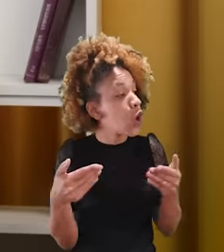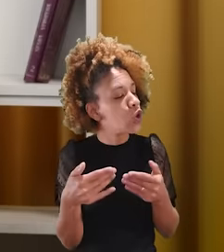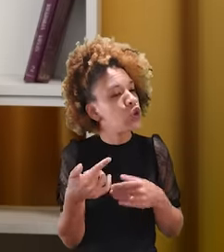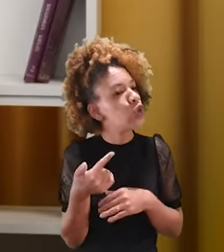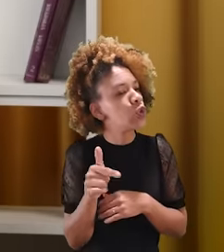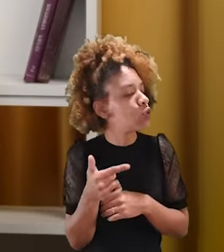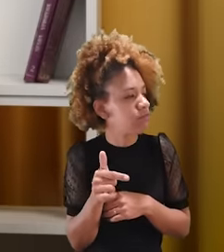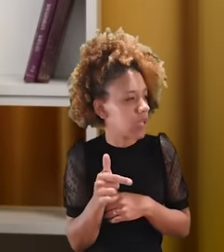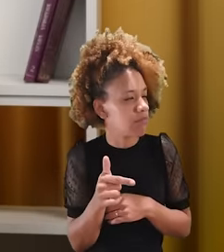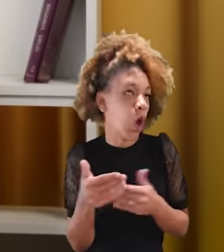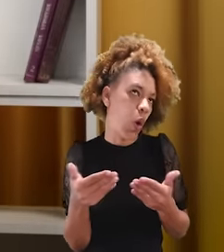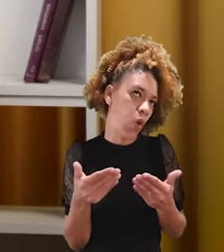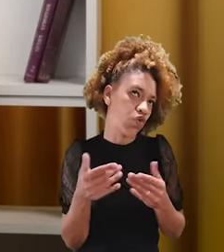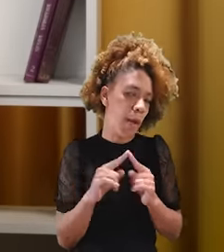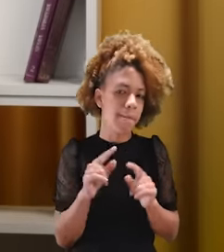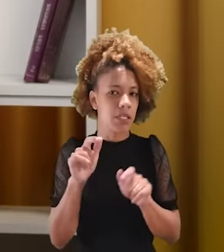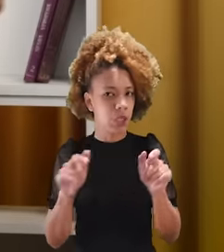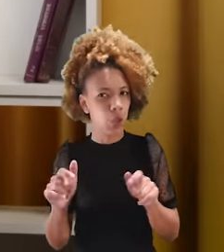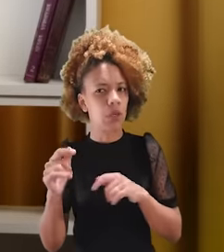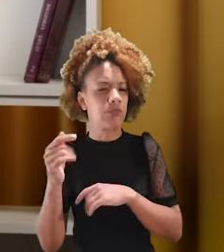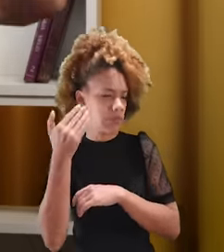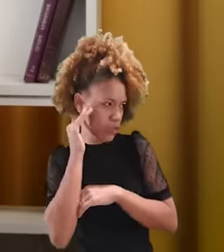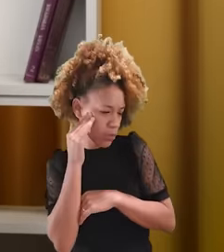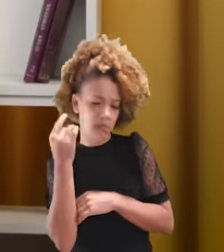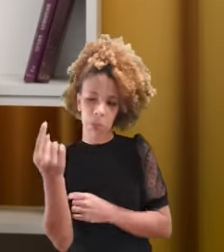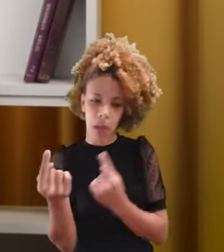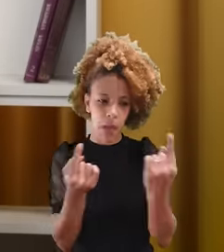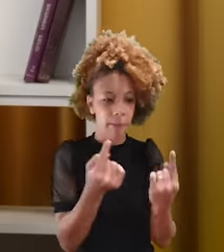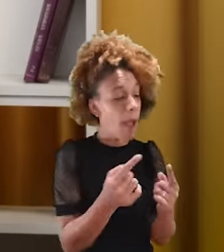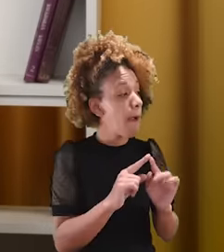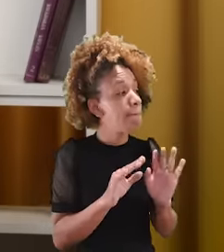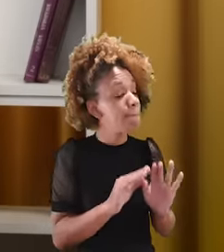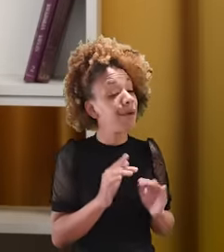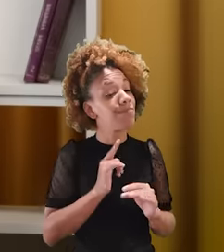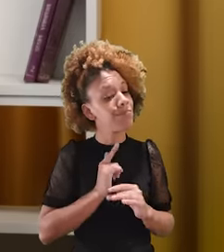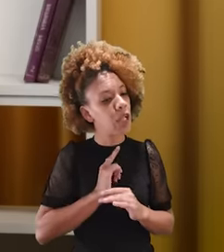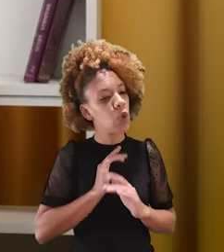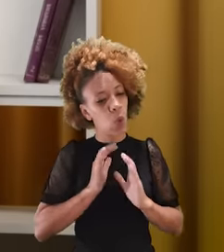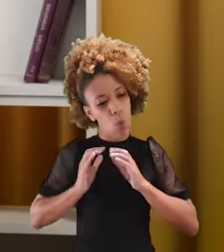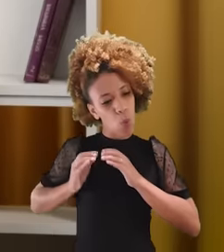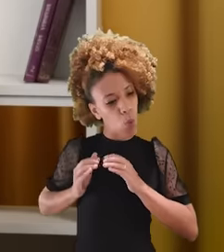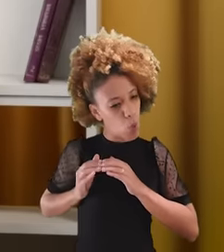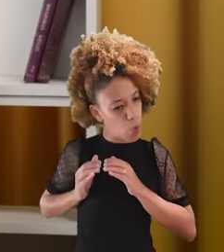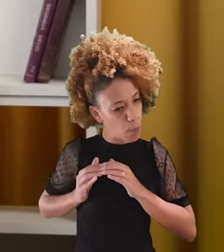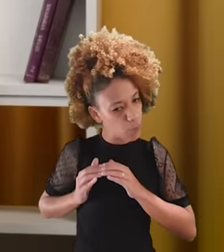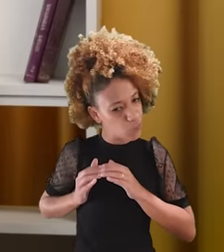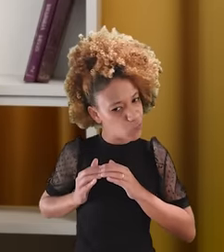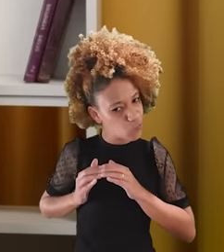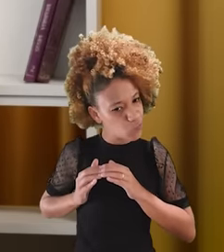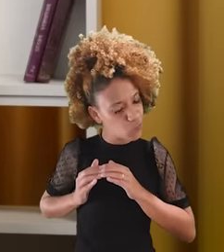em dia não hoje em dia tem pessoas aqui que são coerentes aqui mas parece que existe um lado que